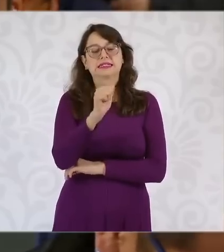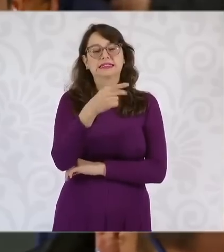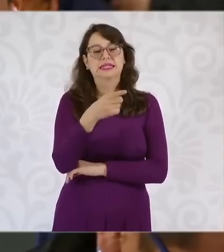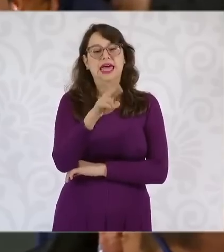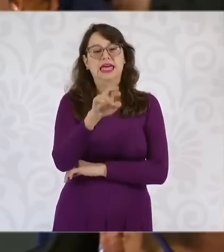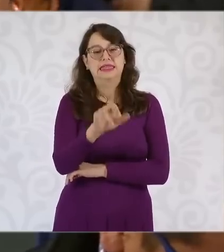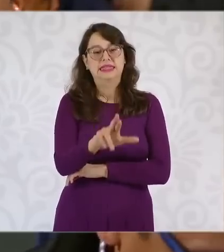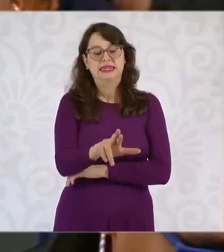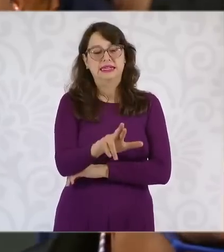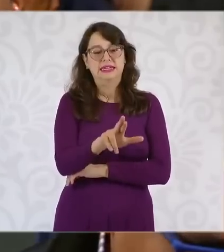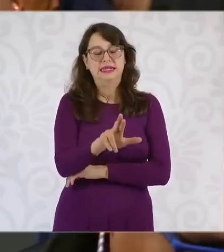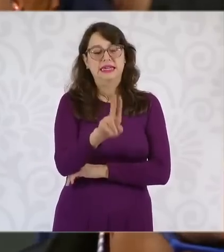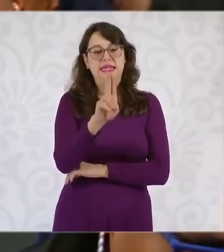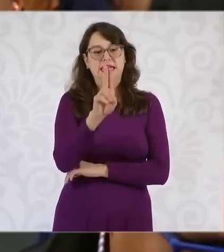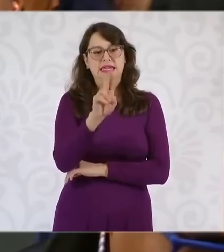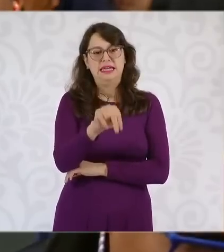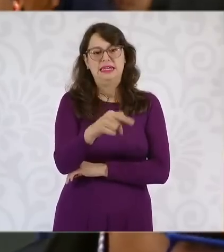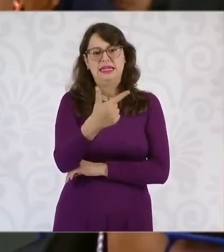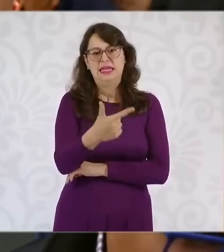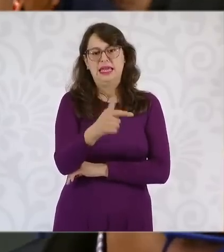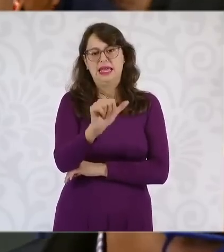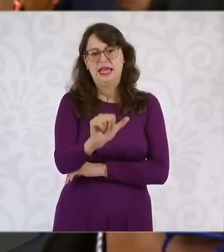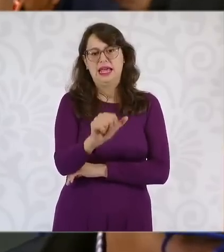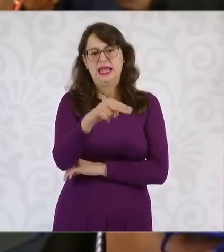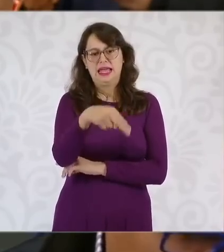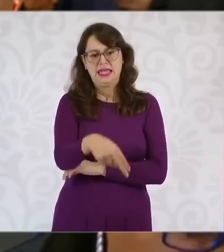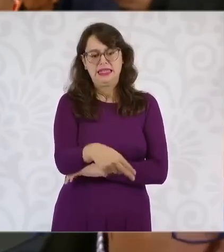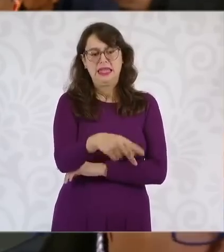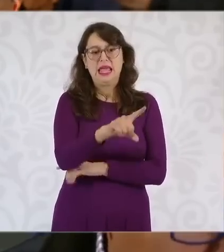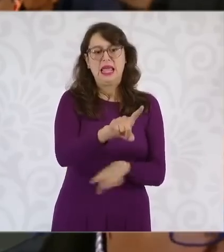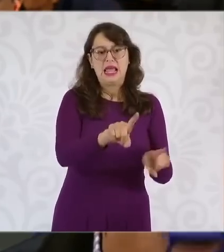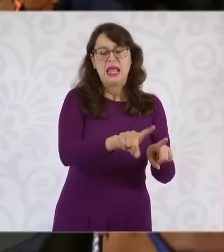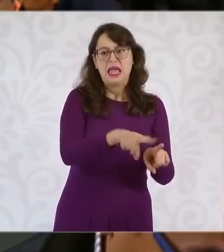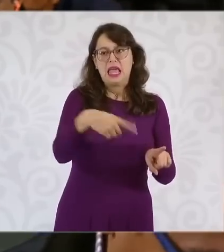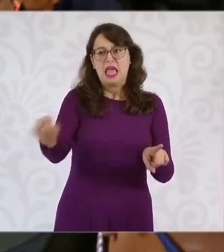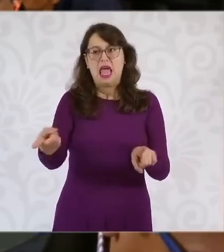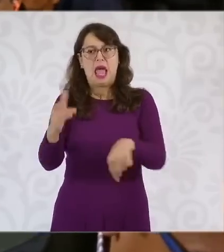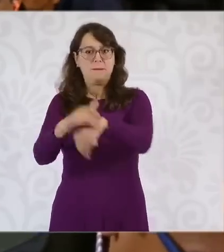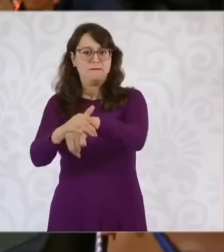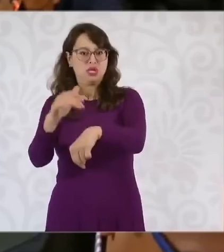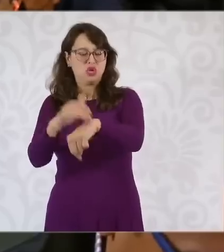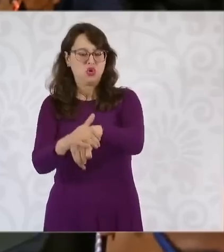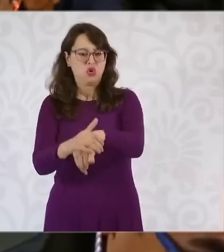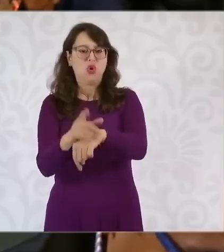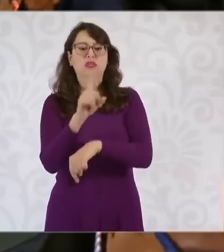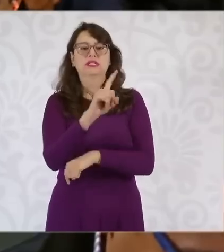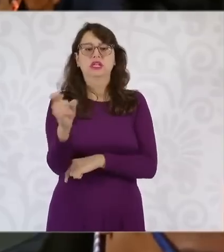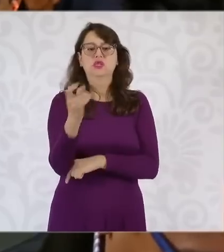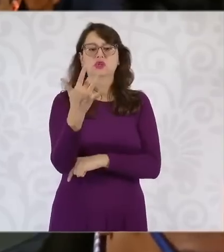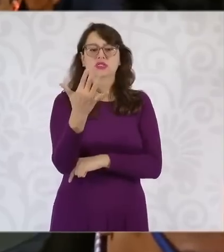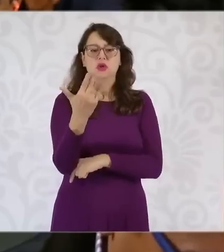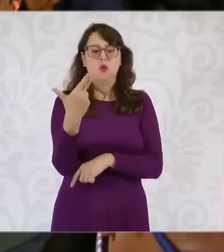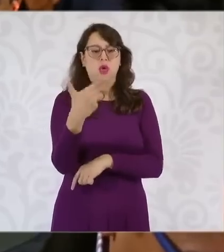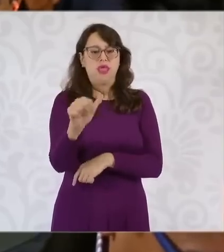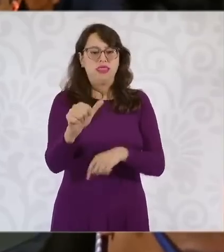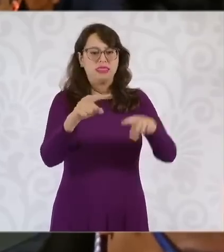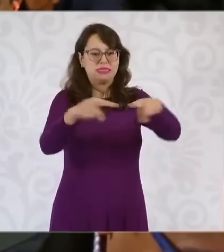g a n que es el amigo del hijo del gobernador que son 150 hectáreas que que también porque